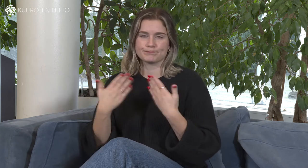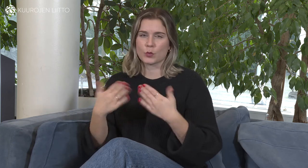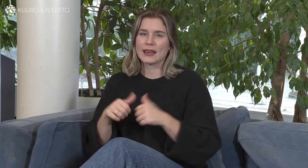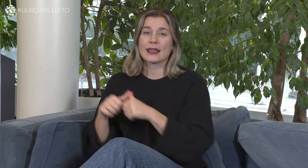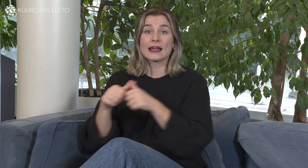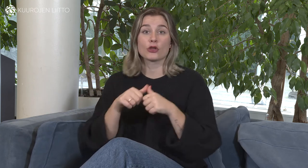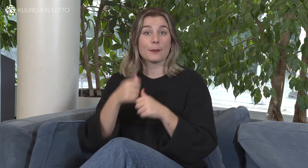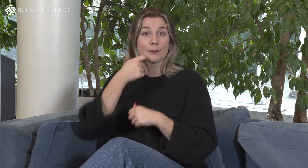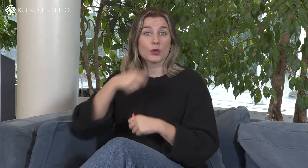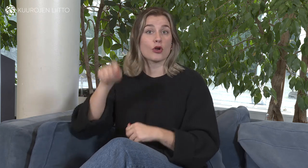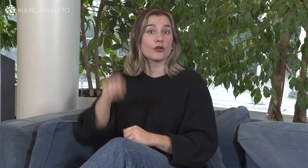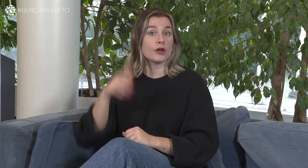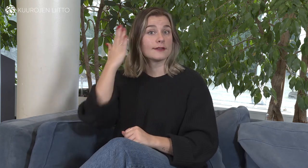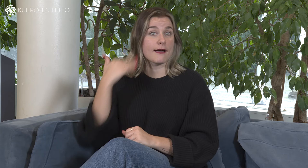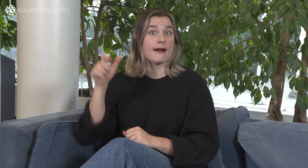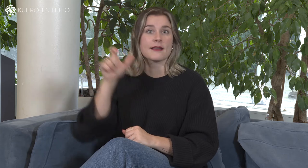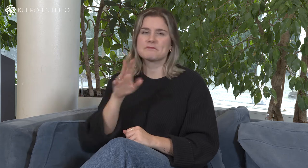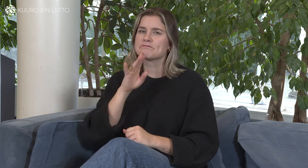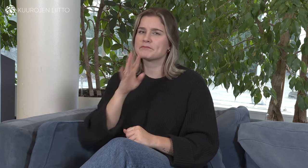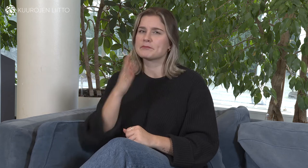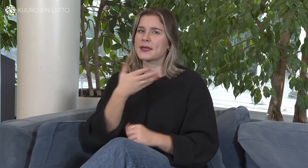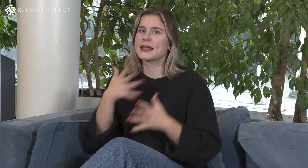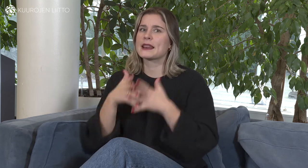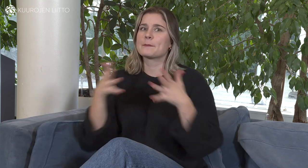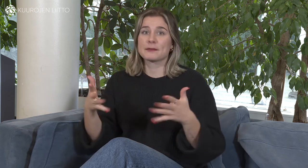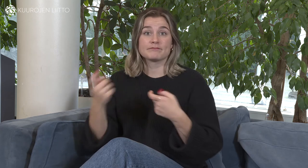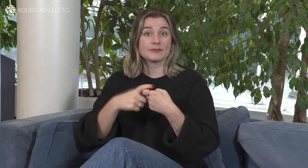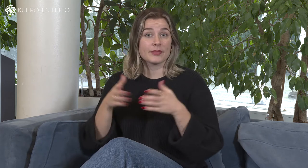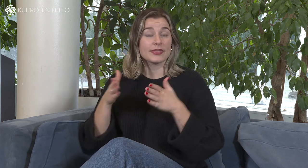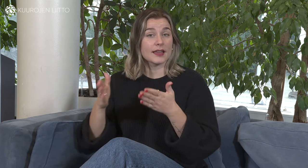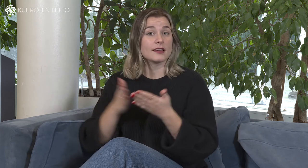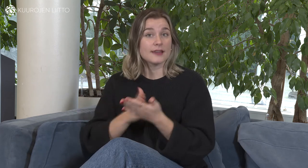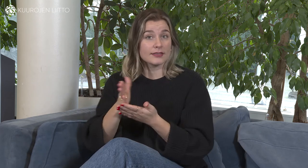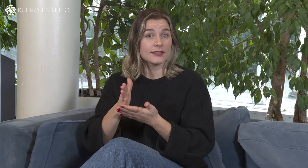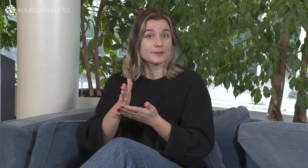Nyt Kuurojen Liiton puheenjohtaja Jaana Aaltonen - kertoo meille tiekartasta lisää.